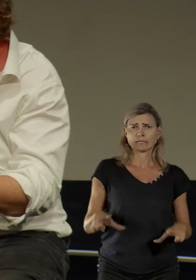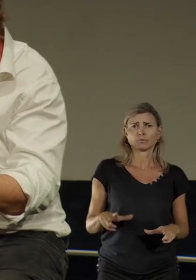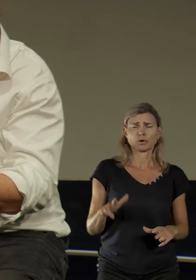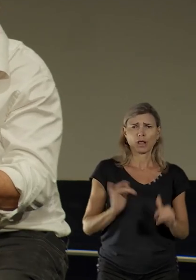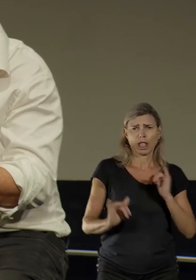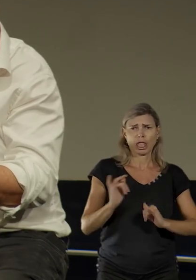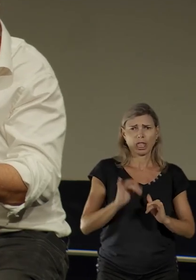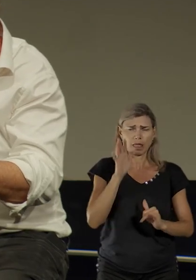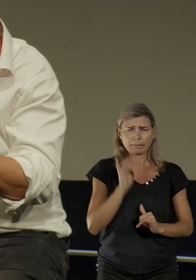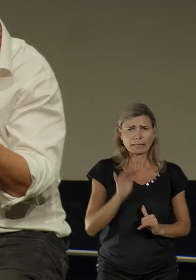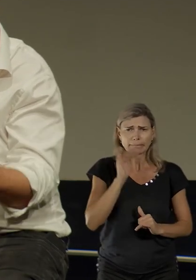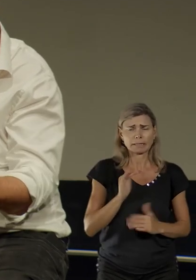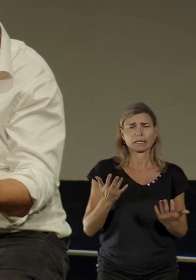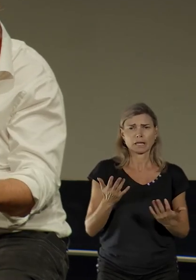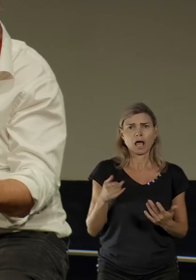A on zvažoval, jak dál.